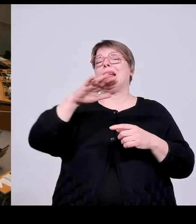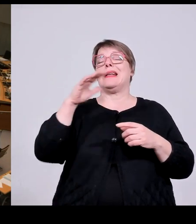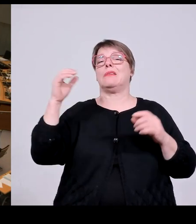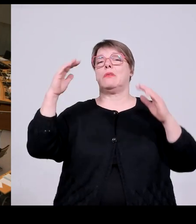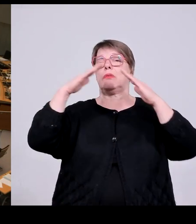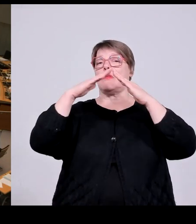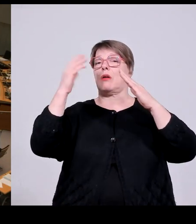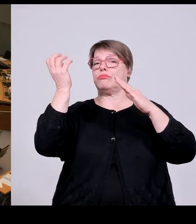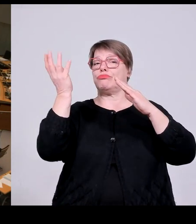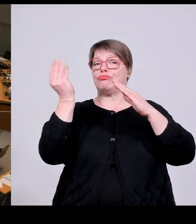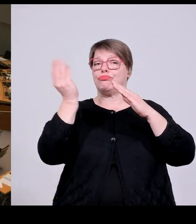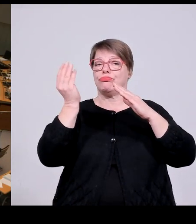bite sehr.(Rednerwechsel)